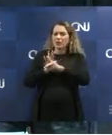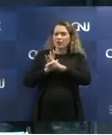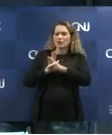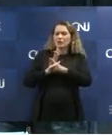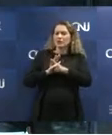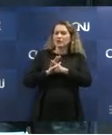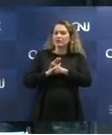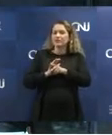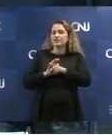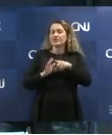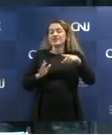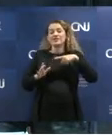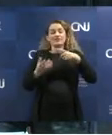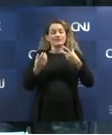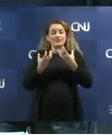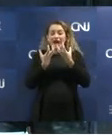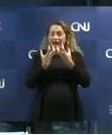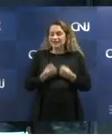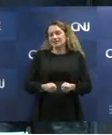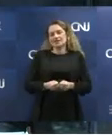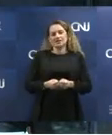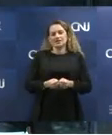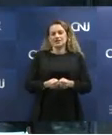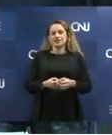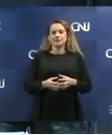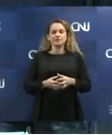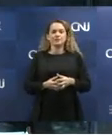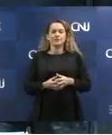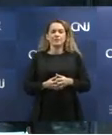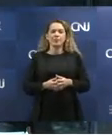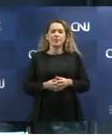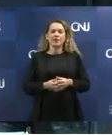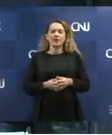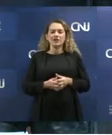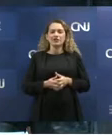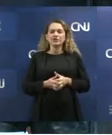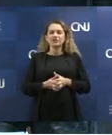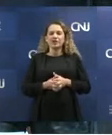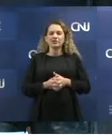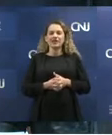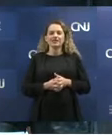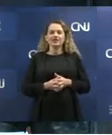Então, eu peço vênia para discordar do eminente ministro Vieira de Mello